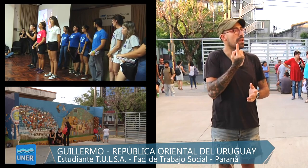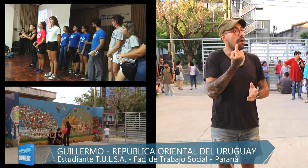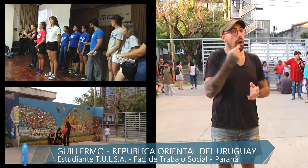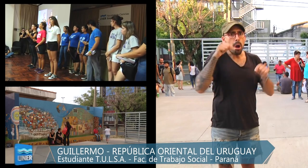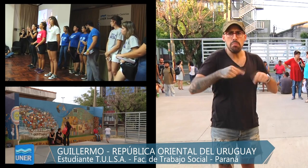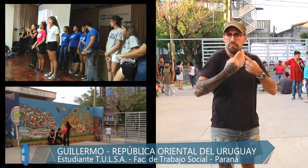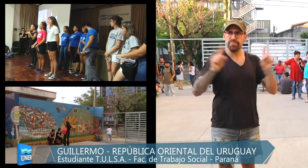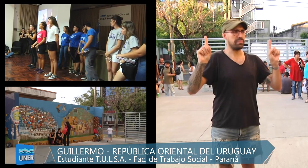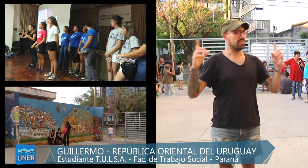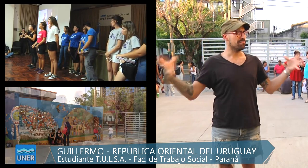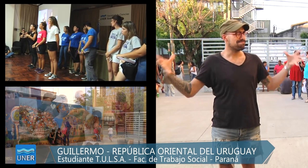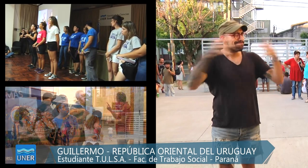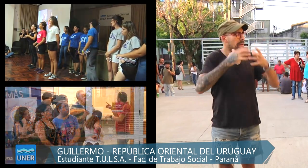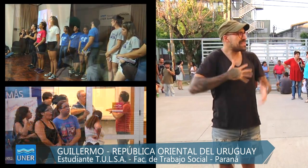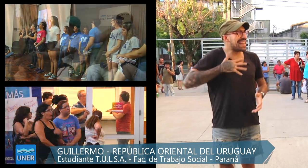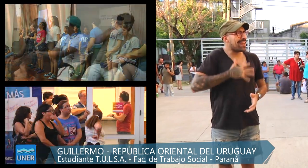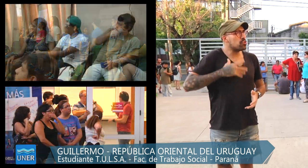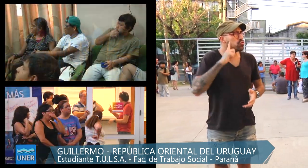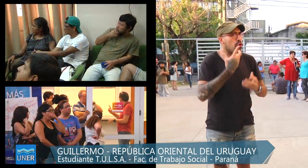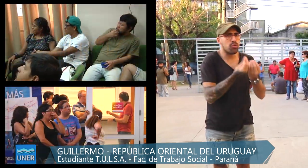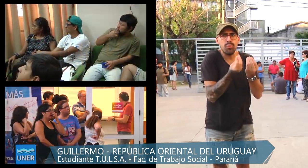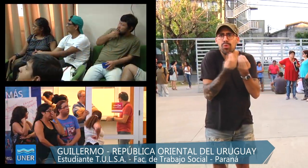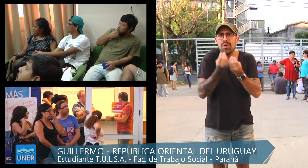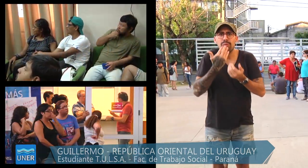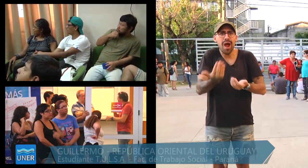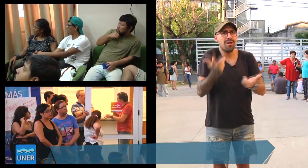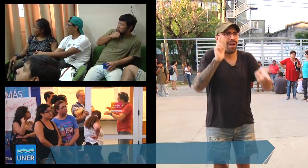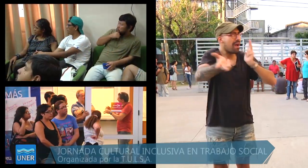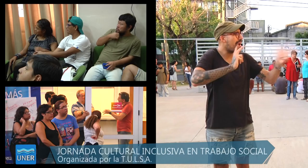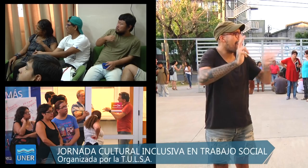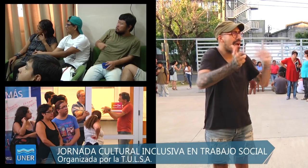de la comunidad sorda que está estudiando y ahora me siento... como.... bue.. me gusta, porque